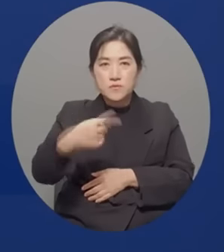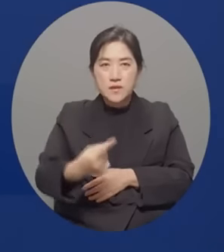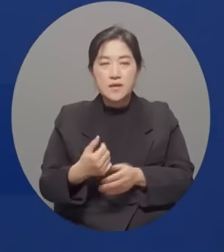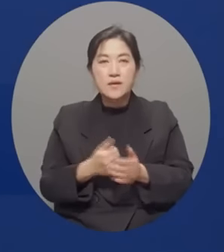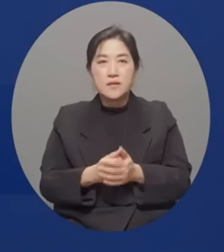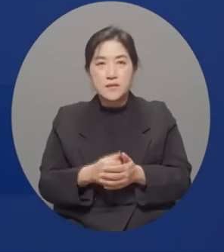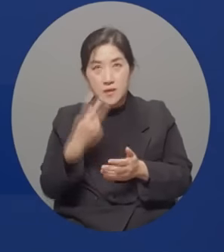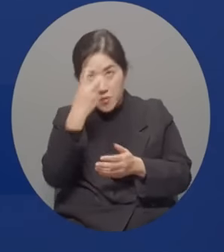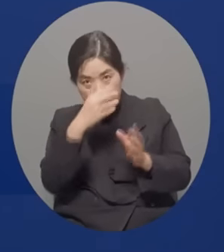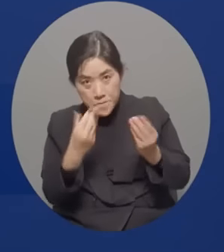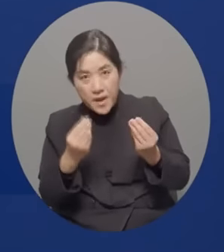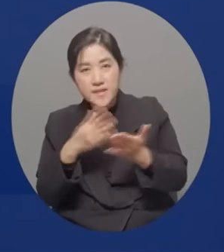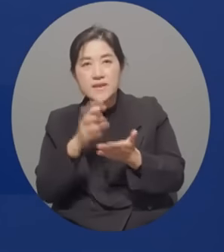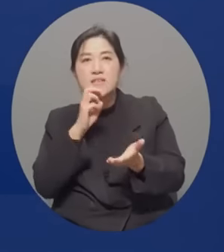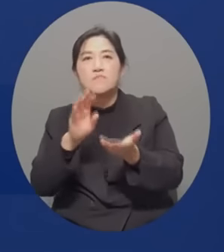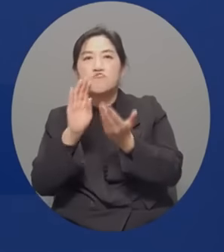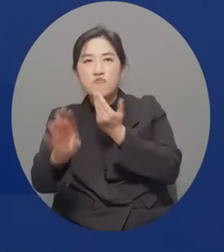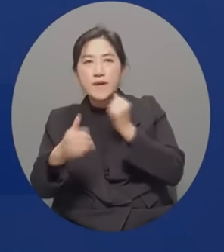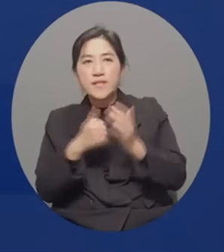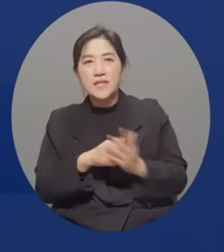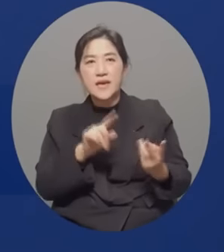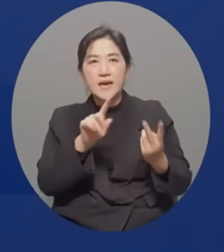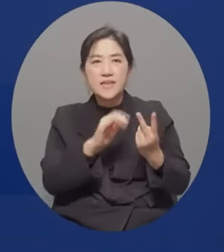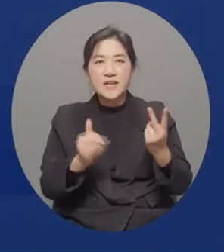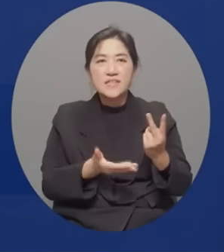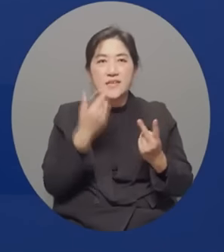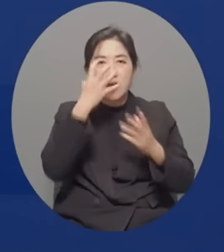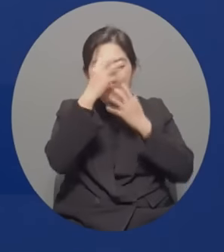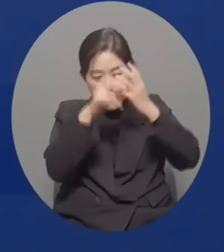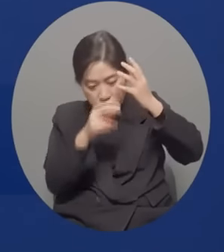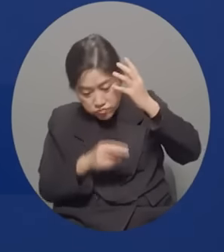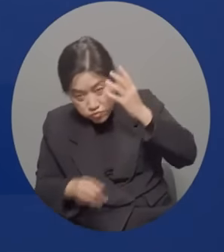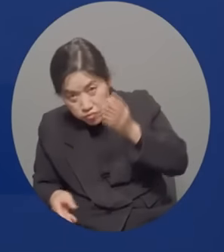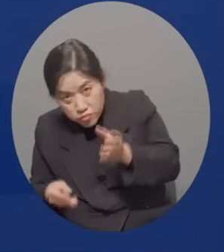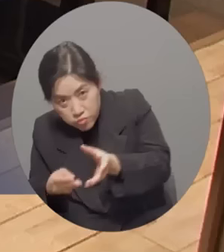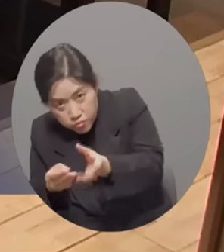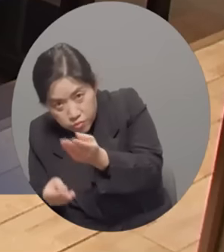전을 노렸습니다. 브라질 산토스항에서 30분 후에 출항을 했기 때문에 2인 이상이 잠수해서 한다면